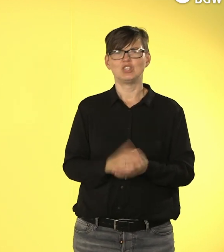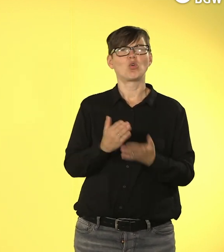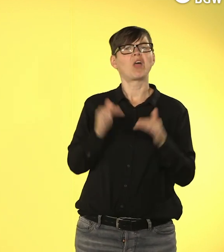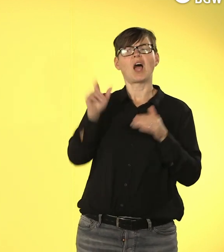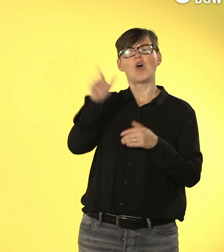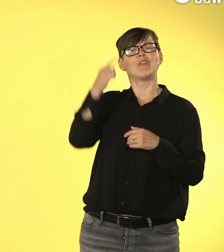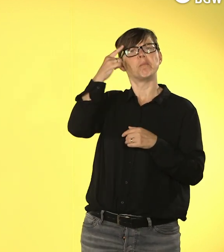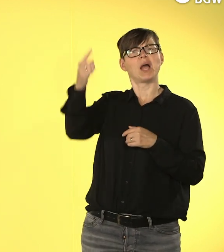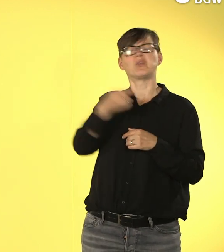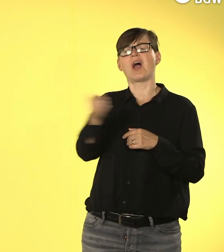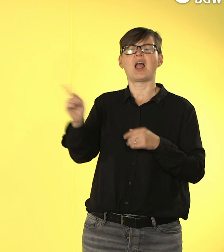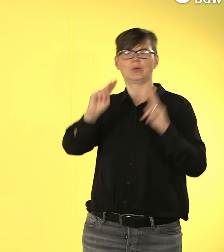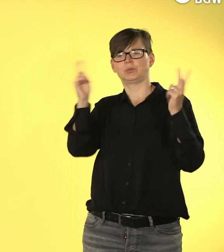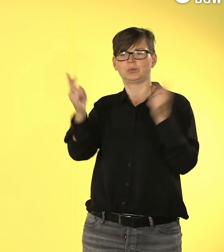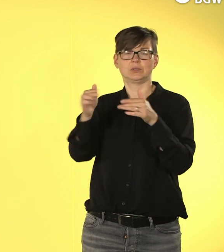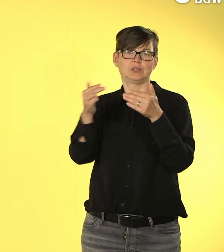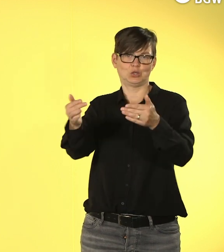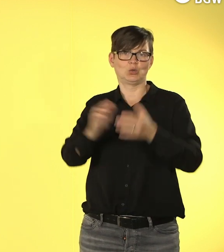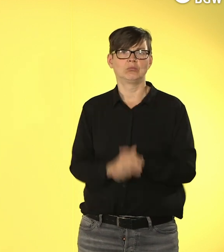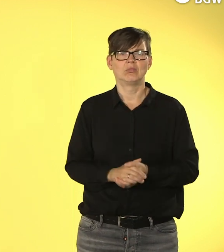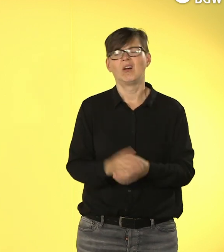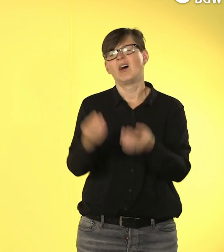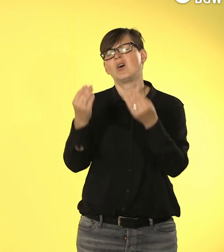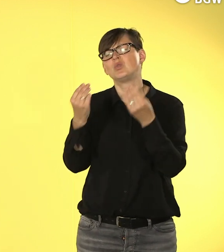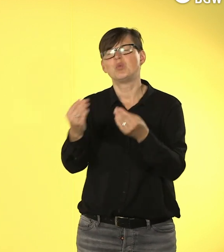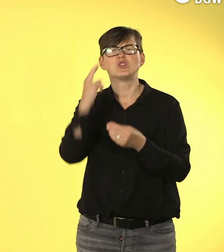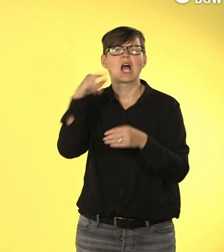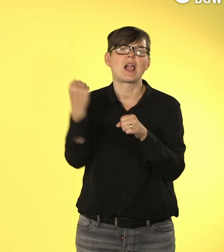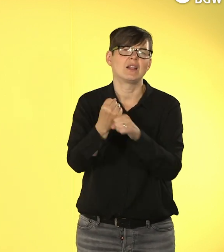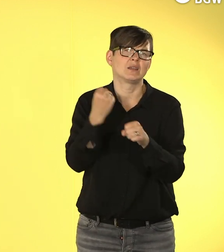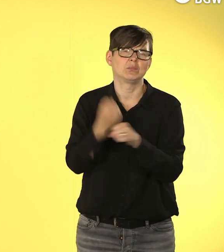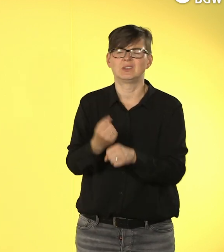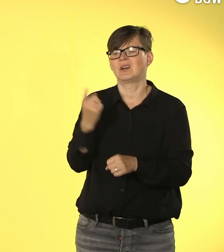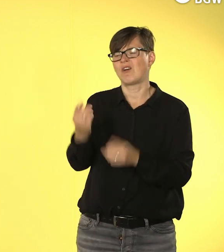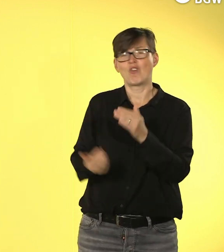Die zeigen oft wenig Interesse daran, etwas Neues zu lernen.